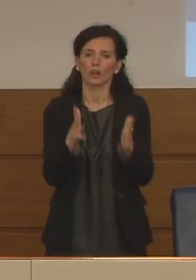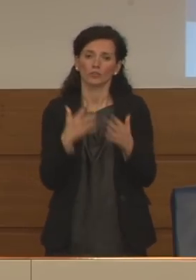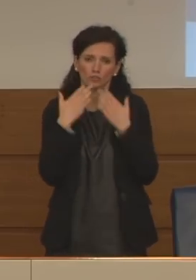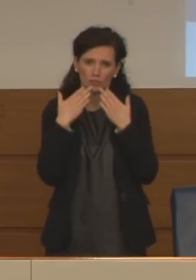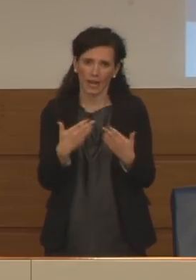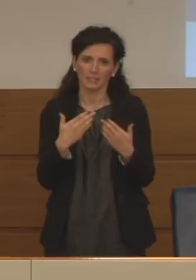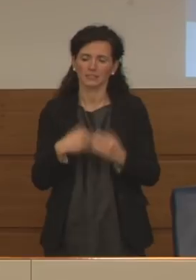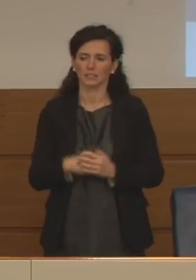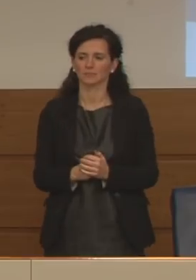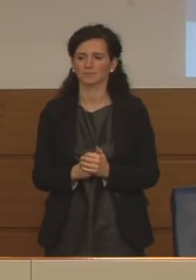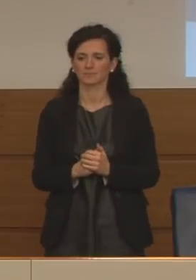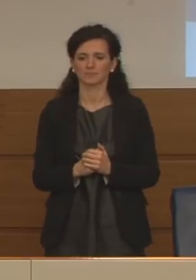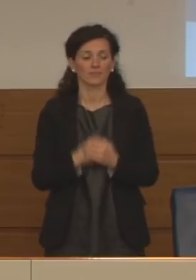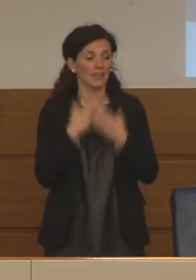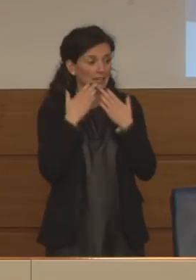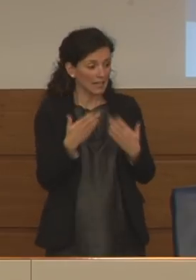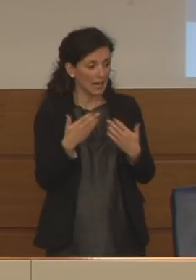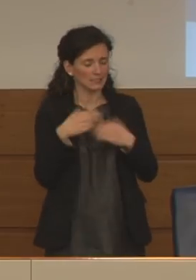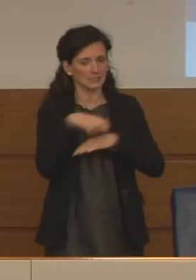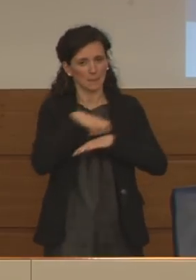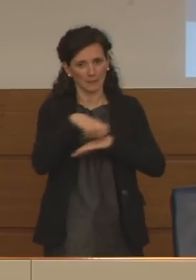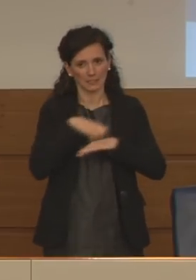Grazie al Signor Ministro. Allora il bando è